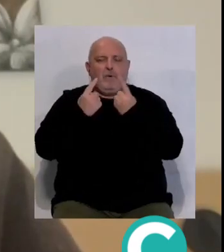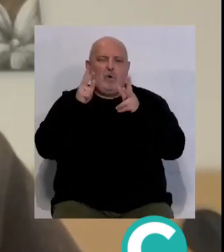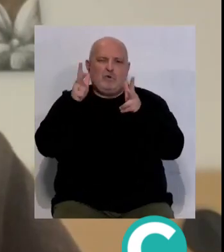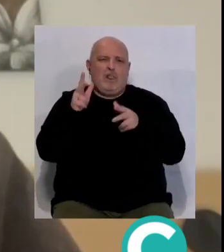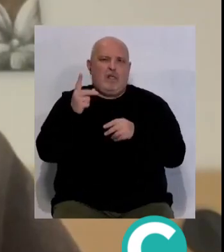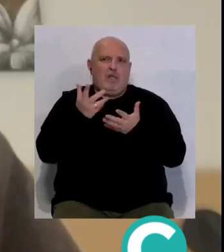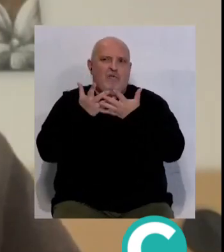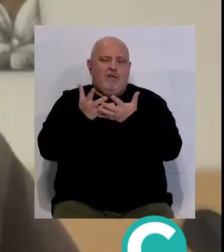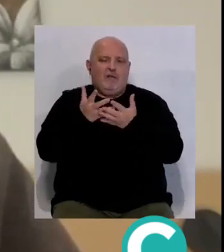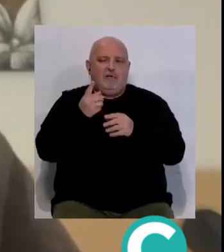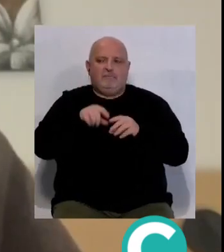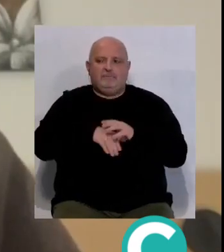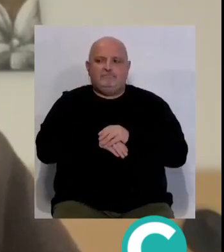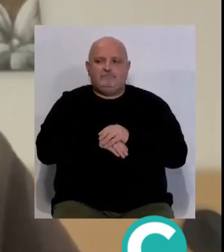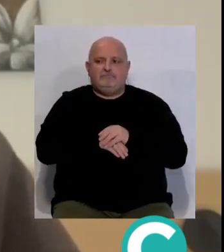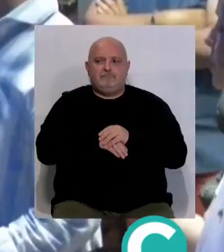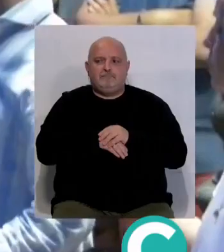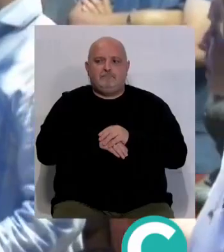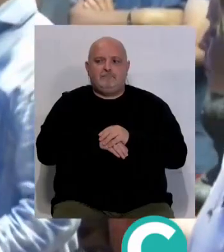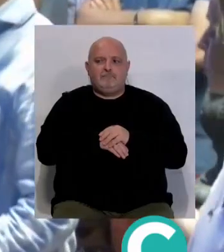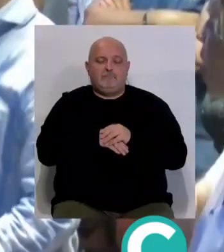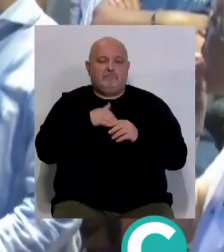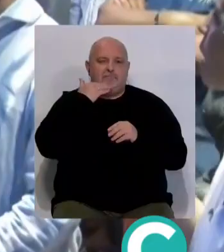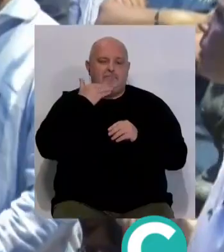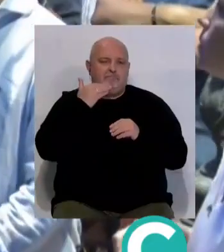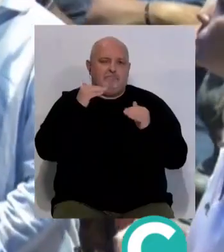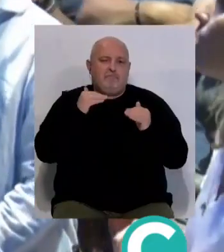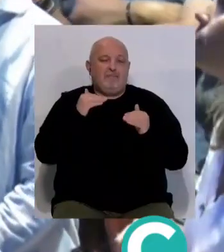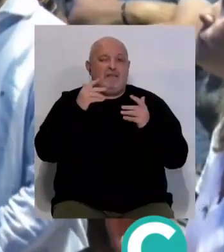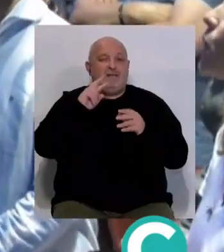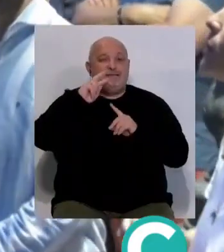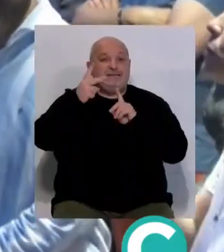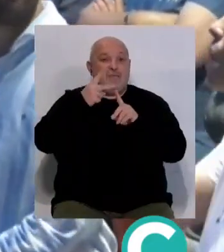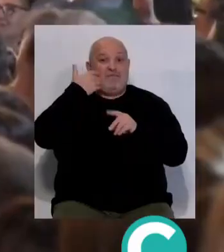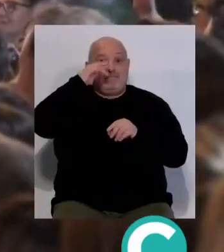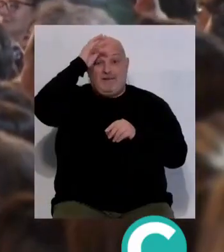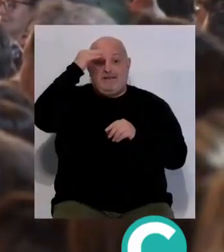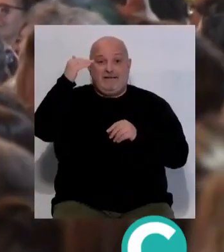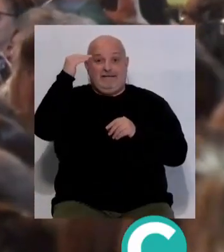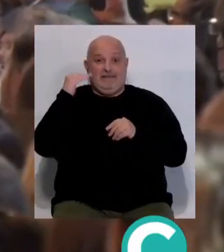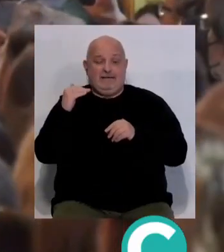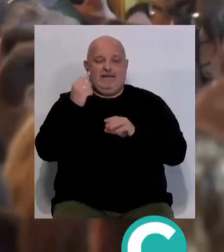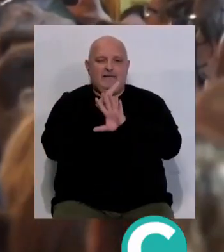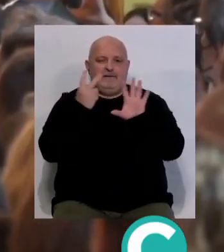ofrecer alojamiento pero los menos en cuanto al segundo fin de semana de esta fiesta el 17 y 18